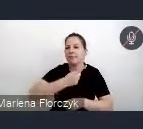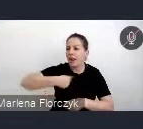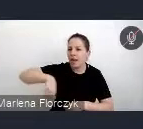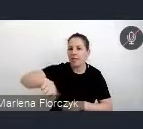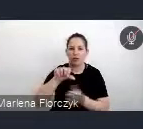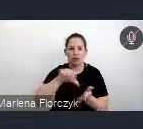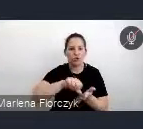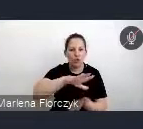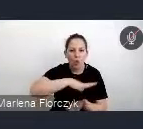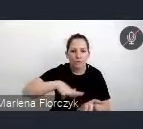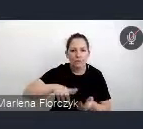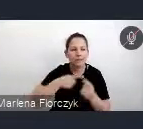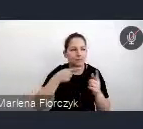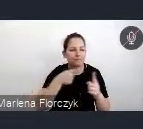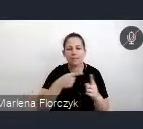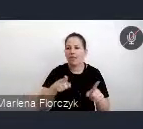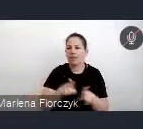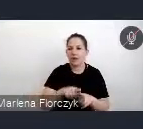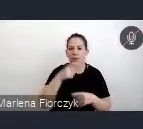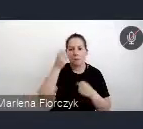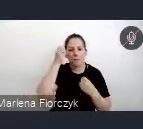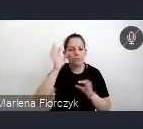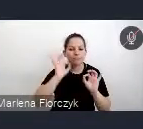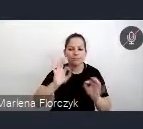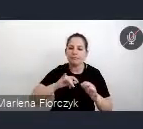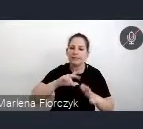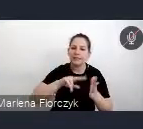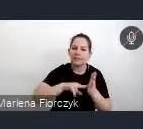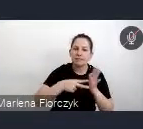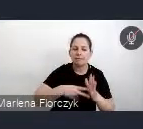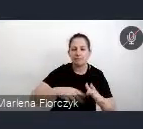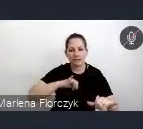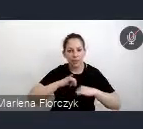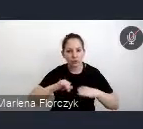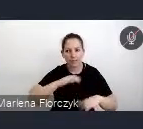stąd tak ważne jest mądre i dobre zarządzanie miastem